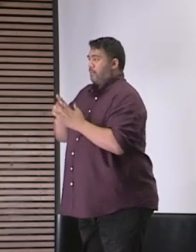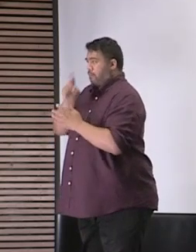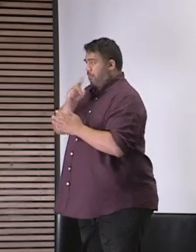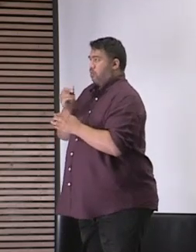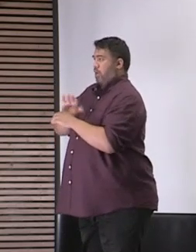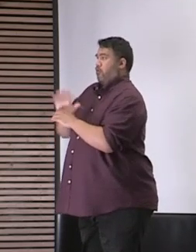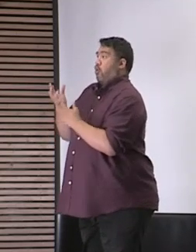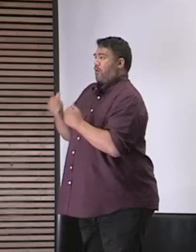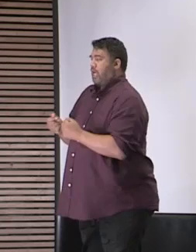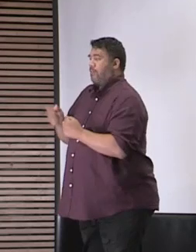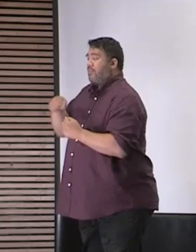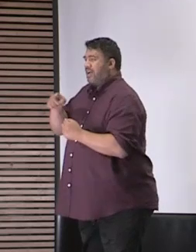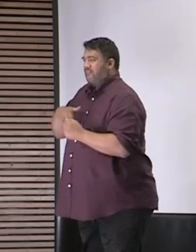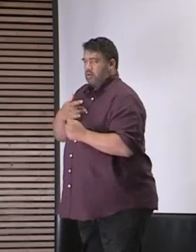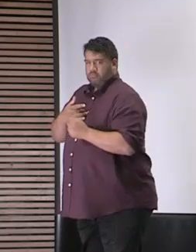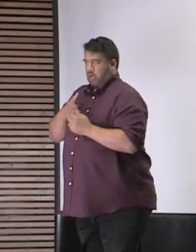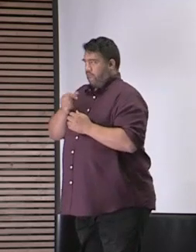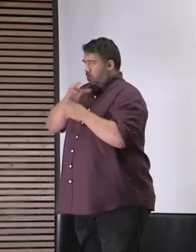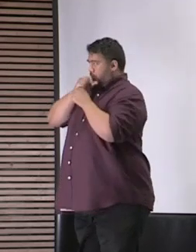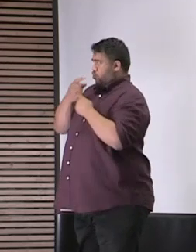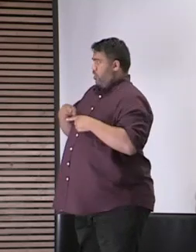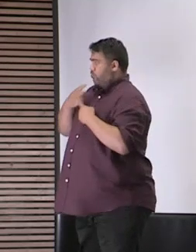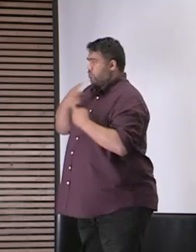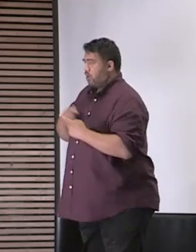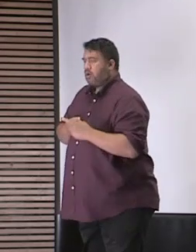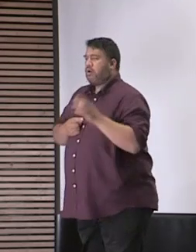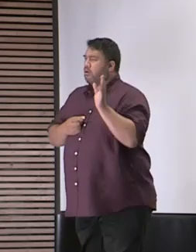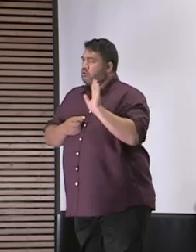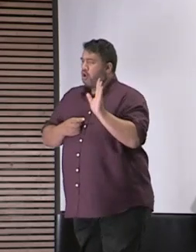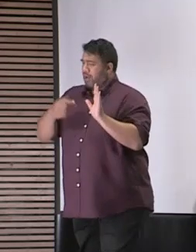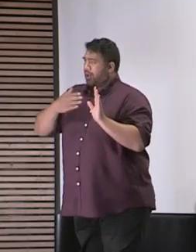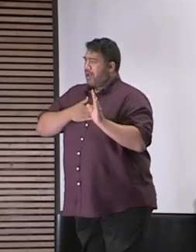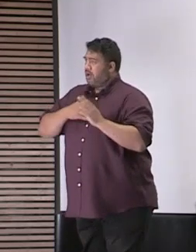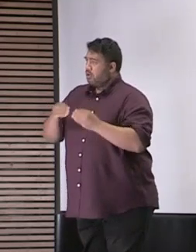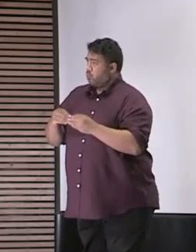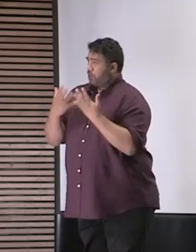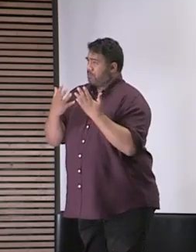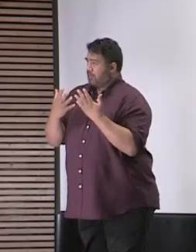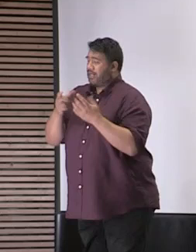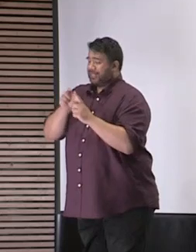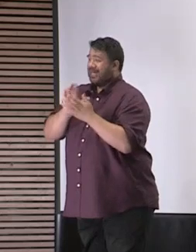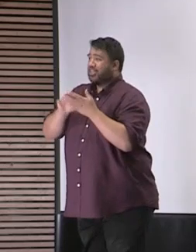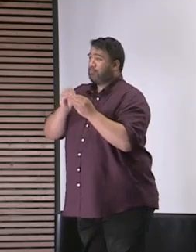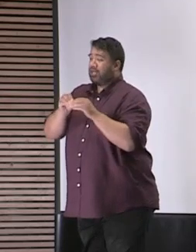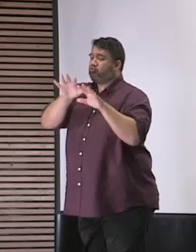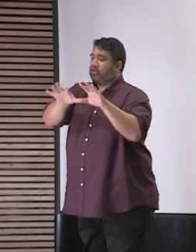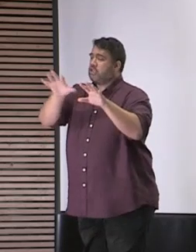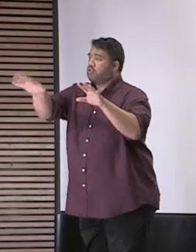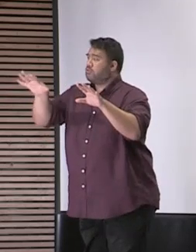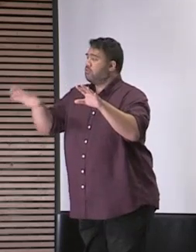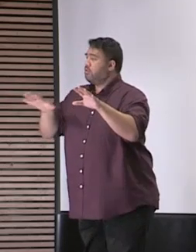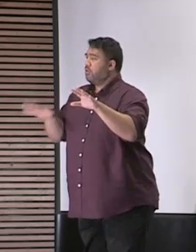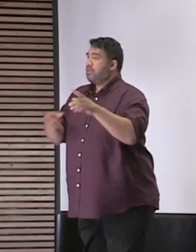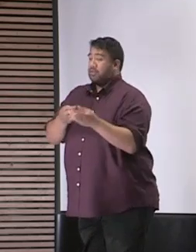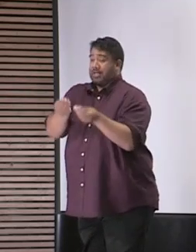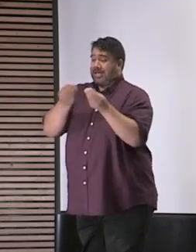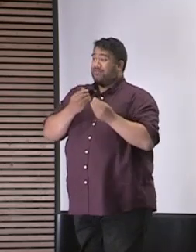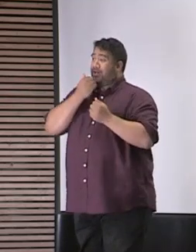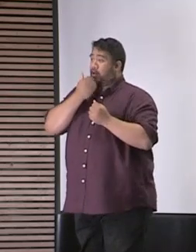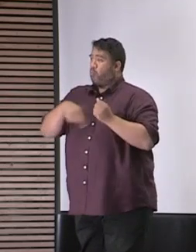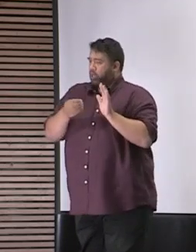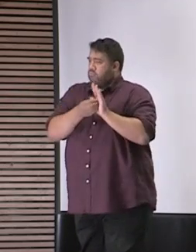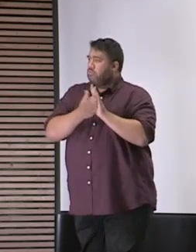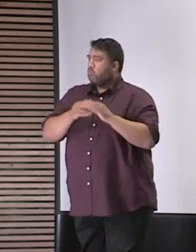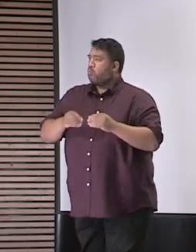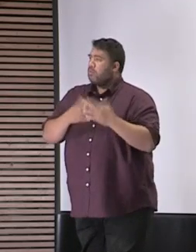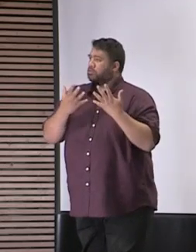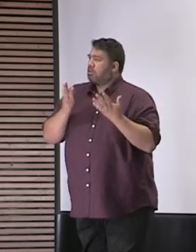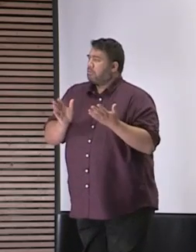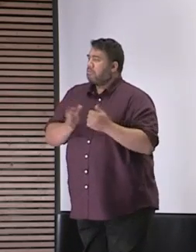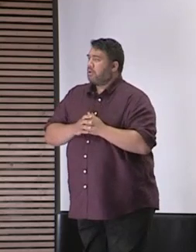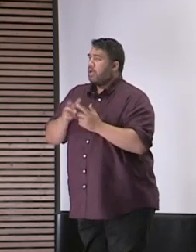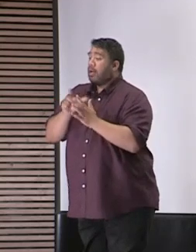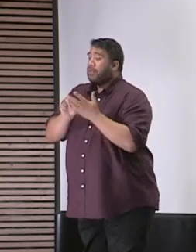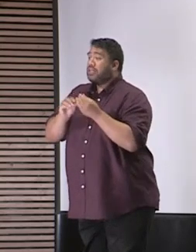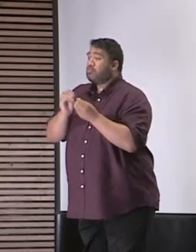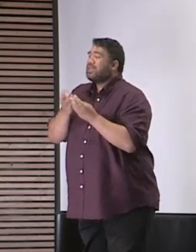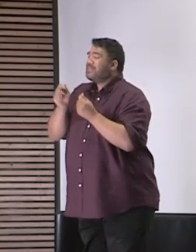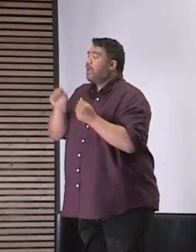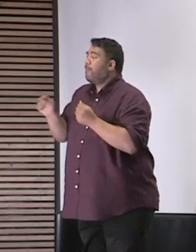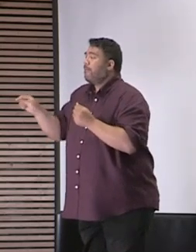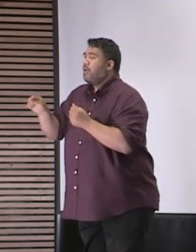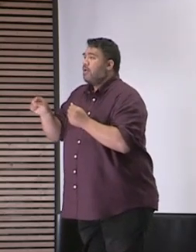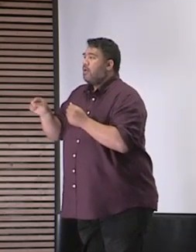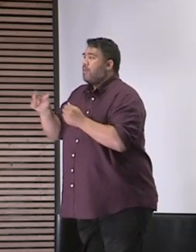están esos. Hablamos acerca de